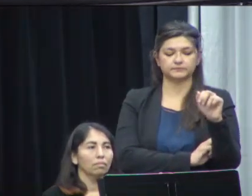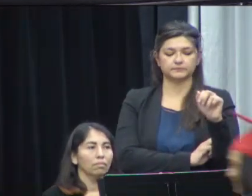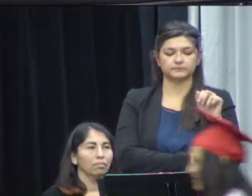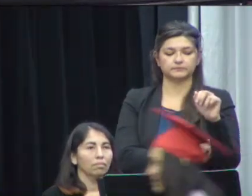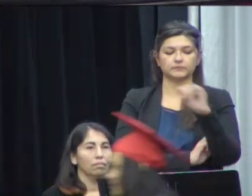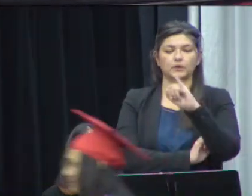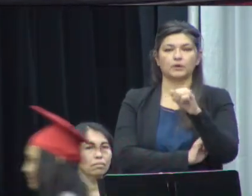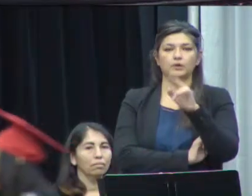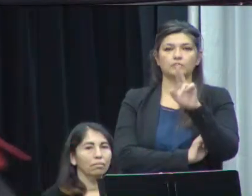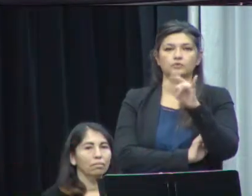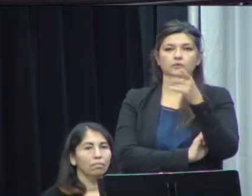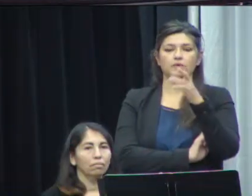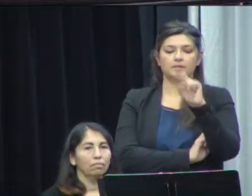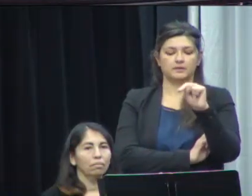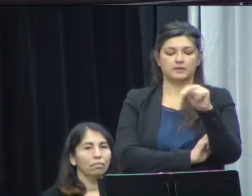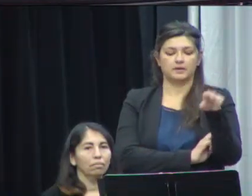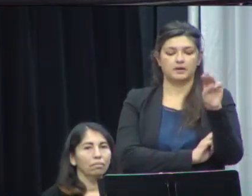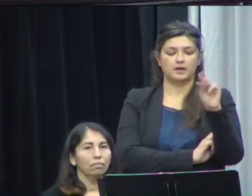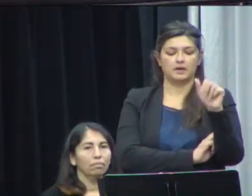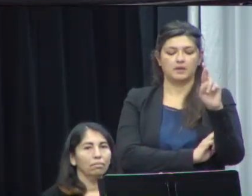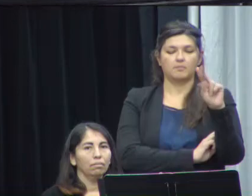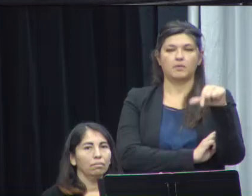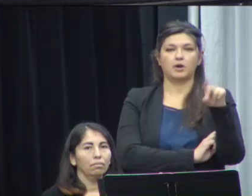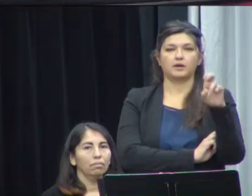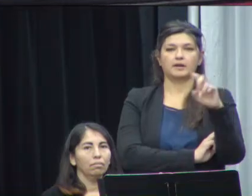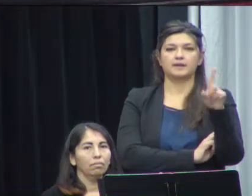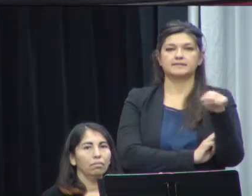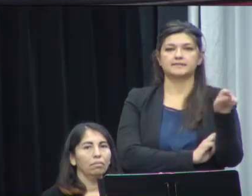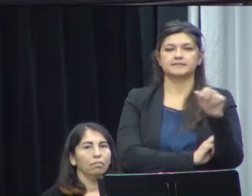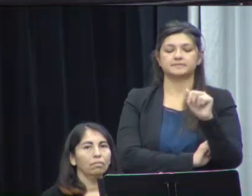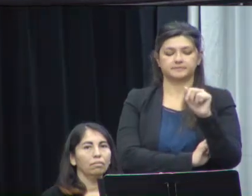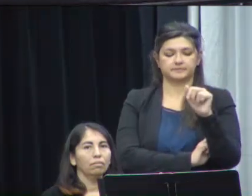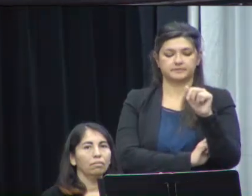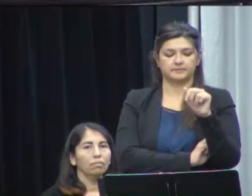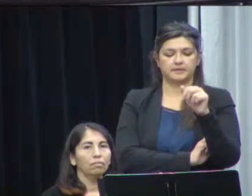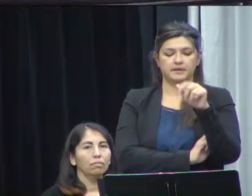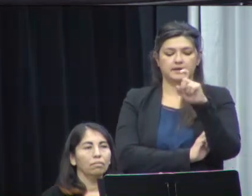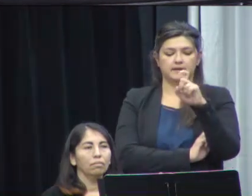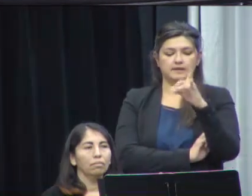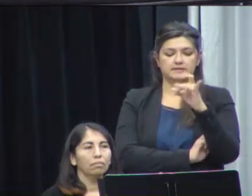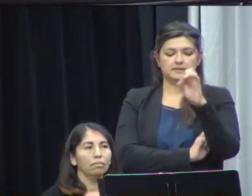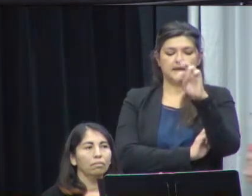Julian Marques. (audience applauds) Xavier Marques.